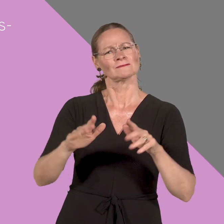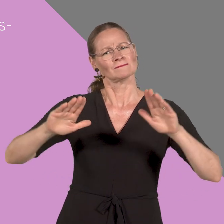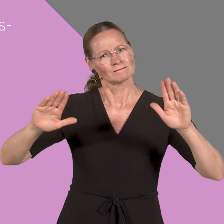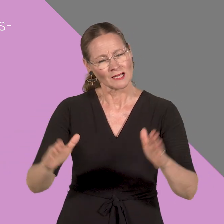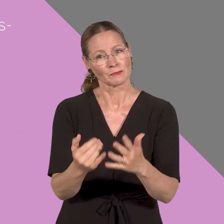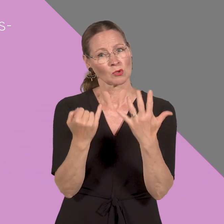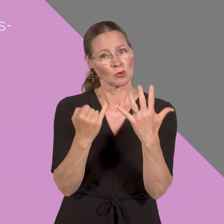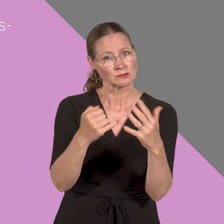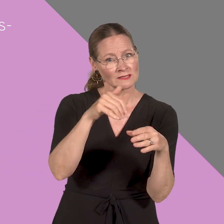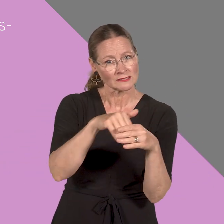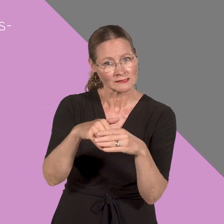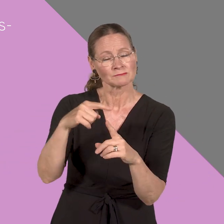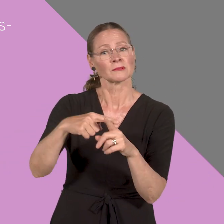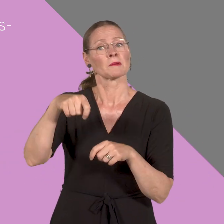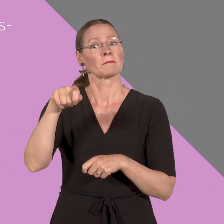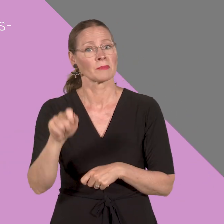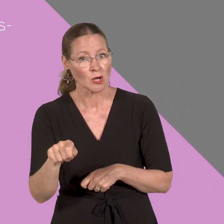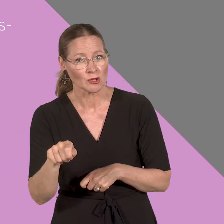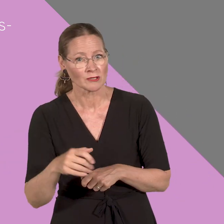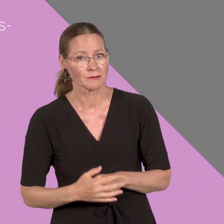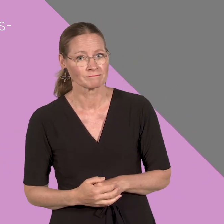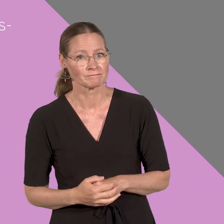puheenjohtajan lisäksi nykyisen yhdeksän jäsenen sijaan.